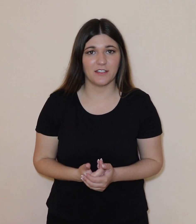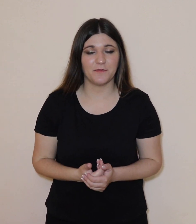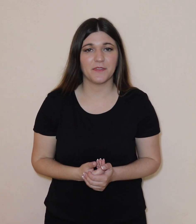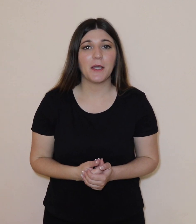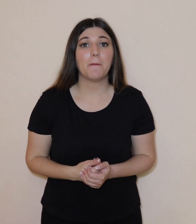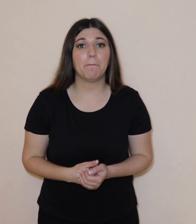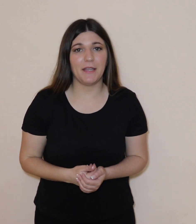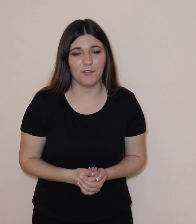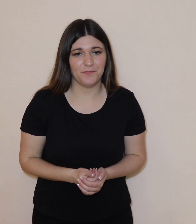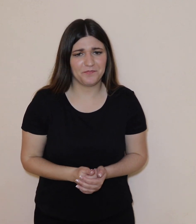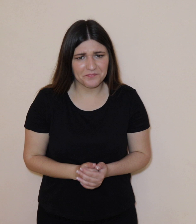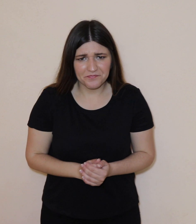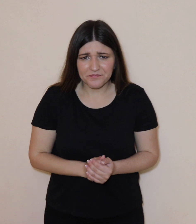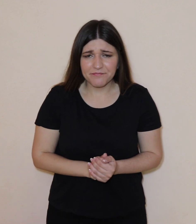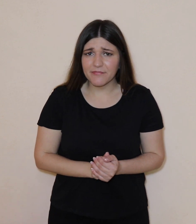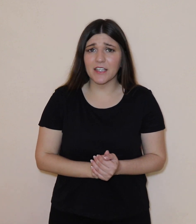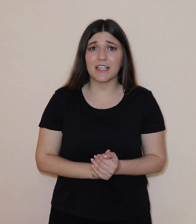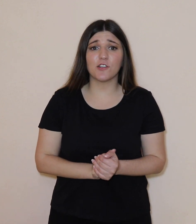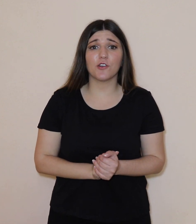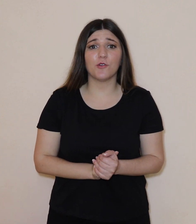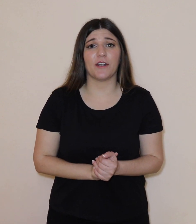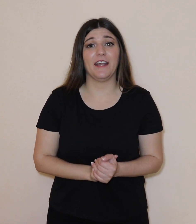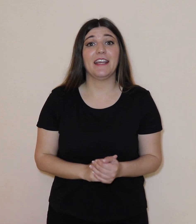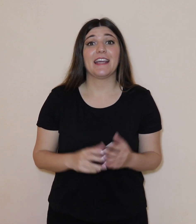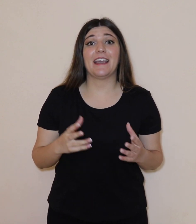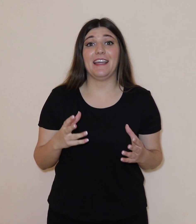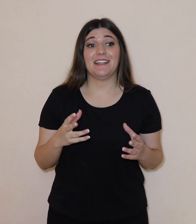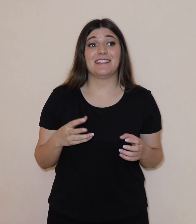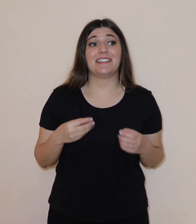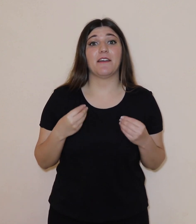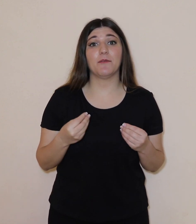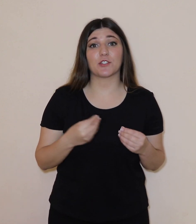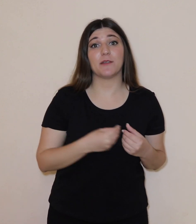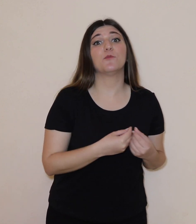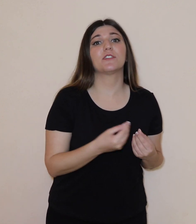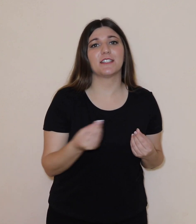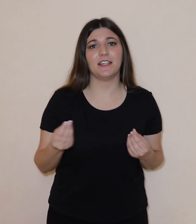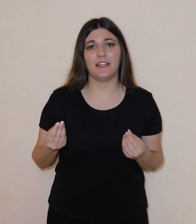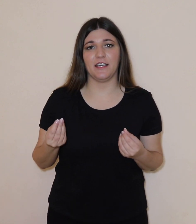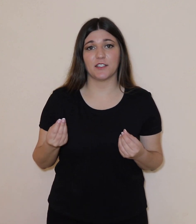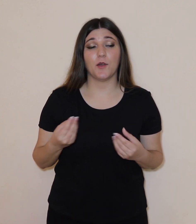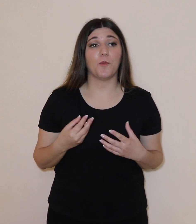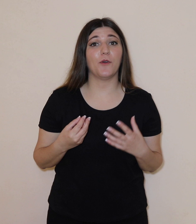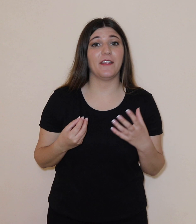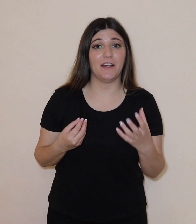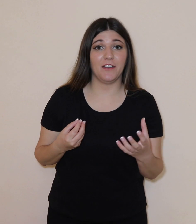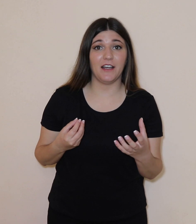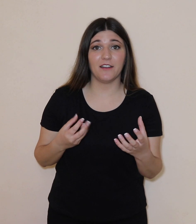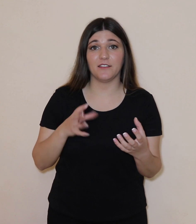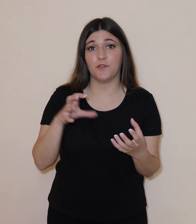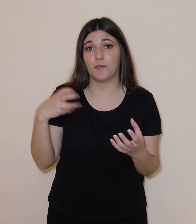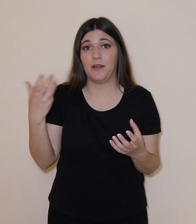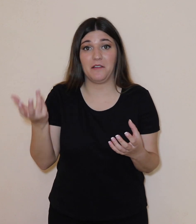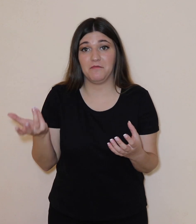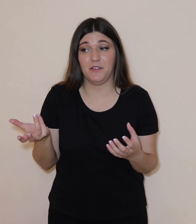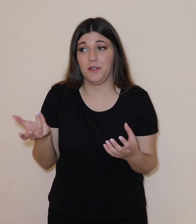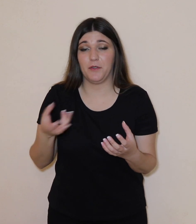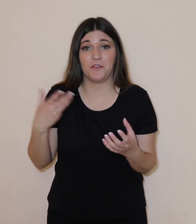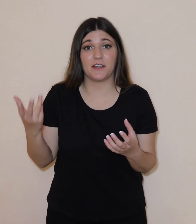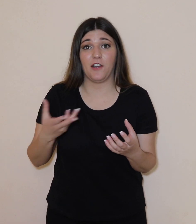Pero, ¿qué es lo que ocurre que si sabemos que muchas de ellas pueden hablar de forma perfecta